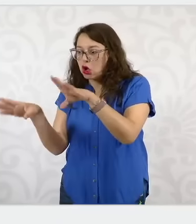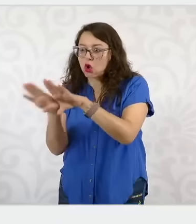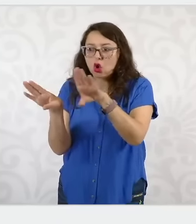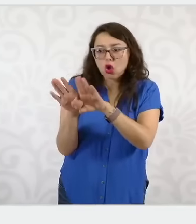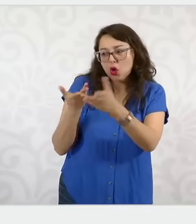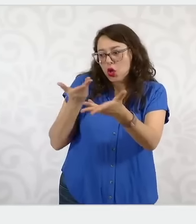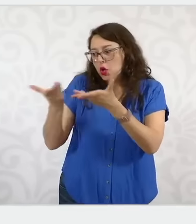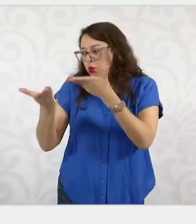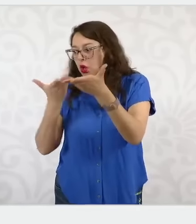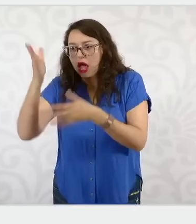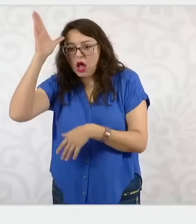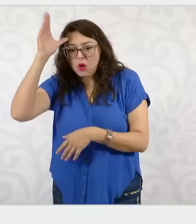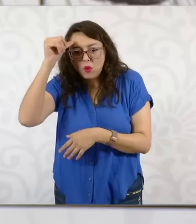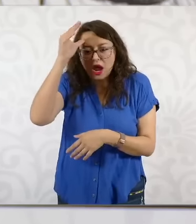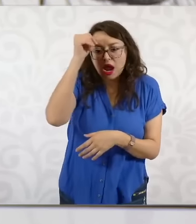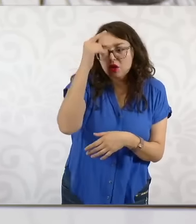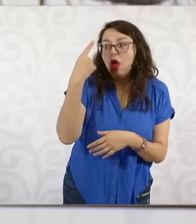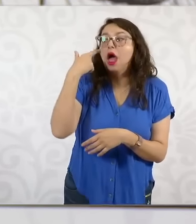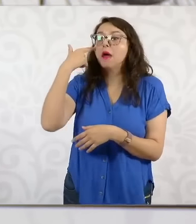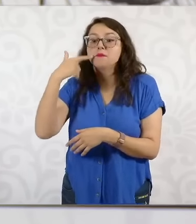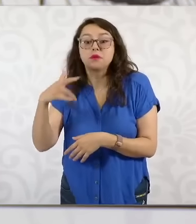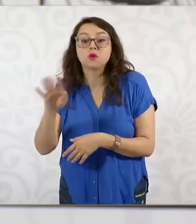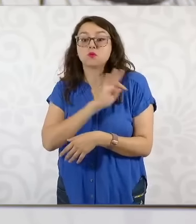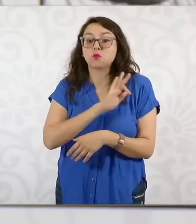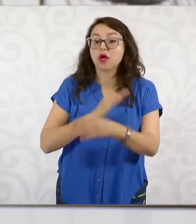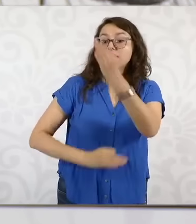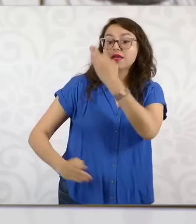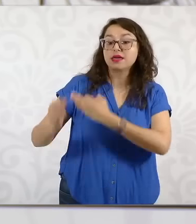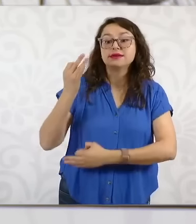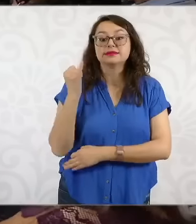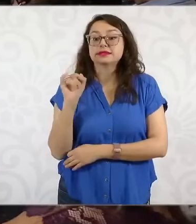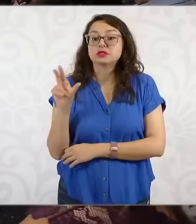cuánto le pago a los que están aquí para ver si hablan bien de la presidenta. No,